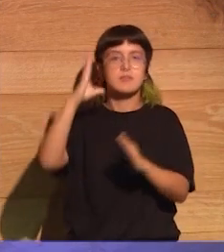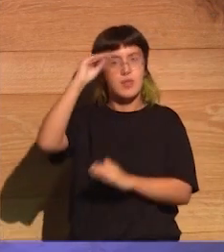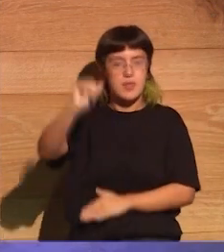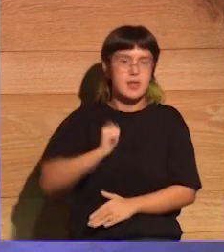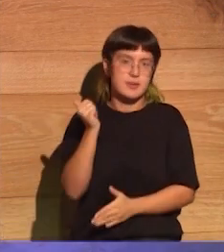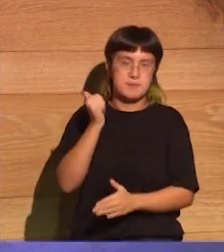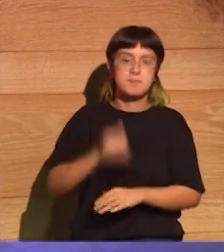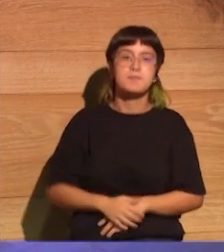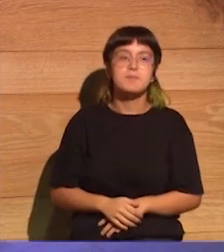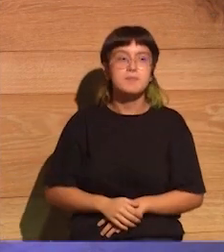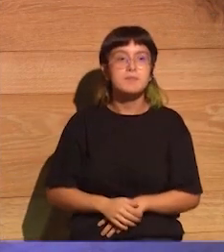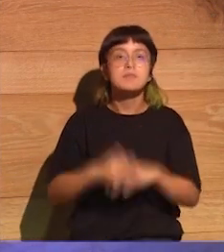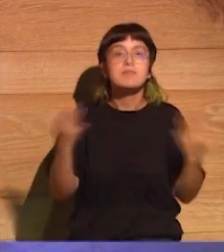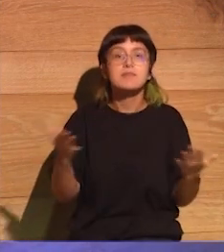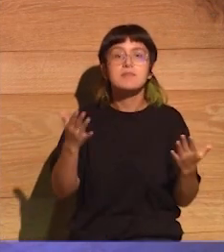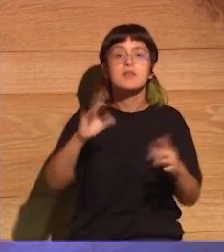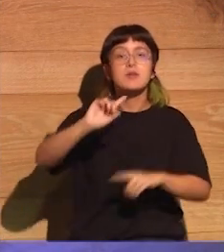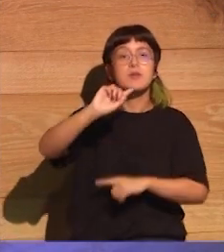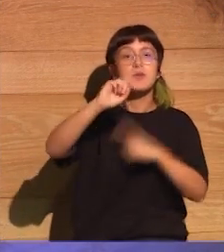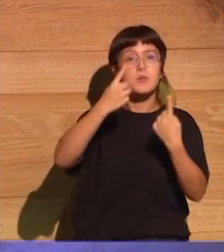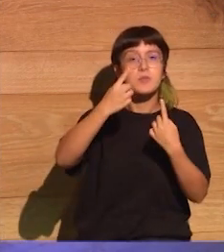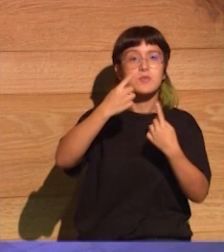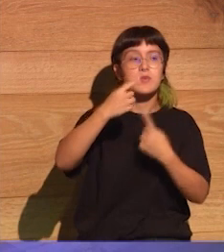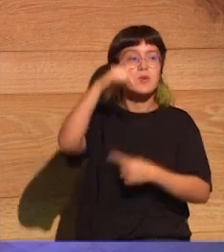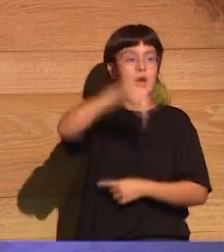si te parece, vamos a dar las gracias a las entidades por las que estamos aquí.